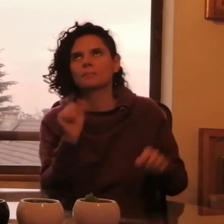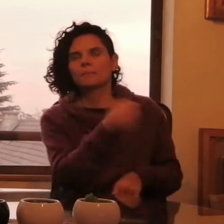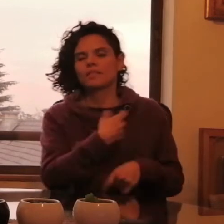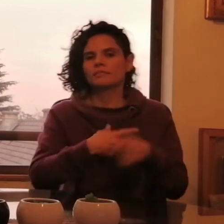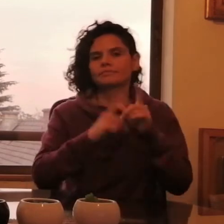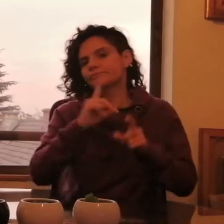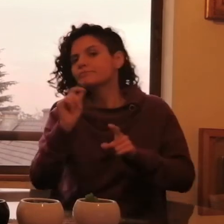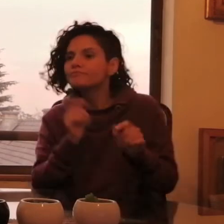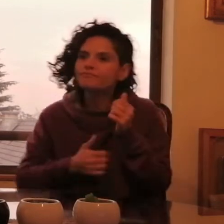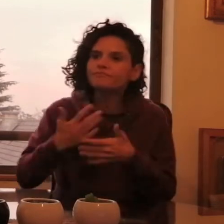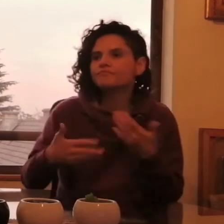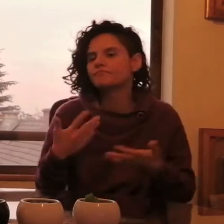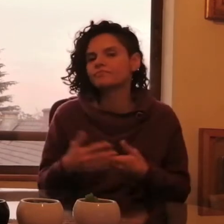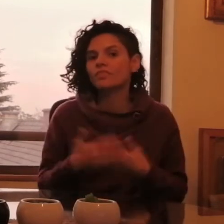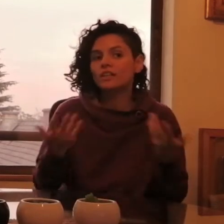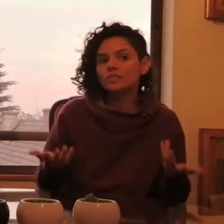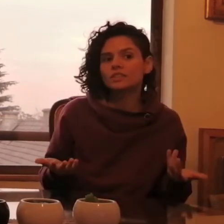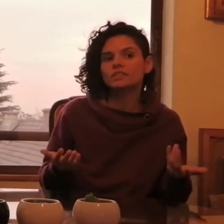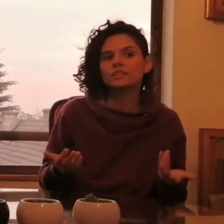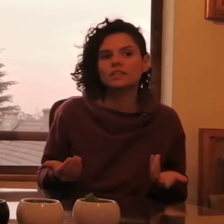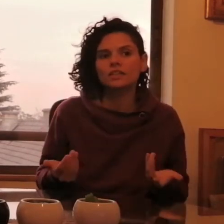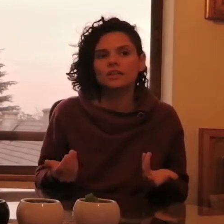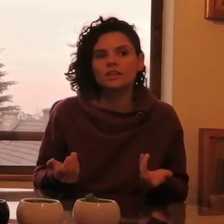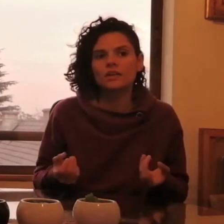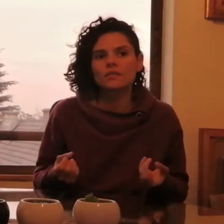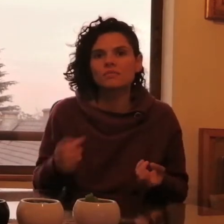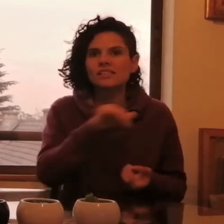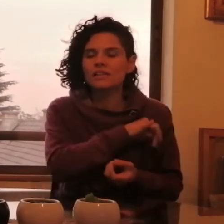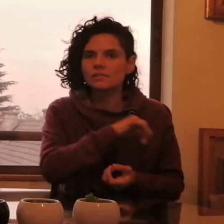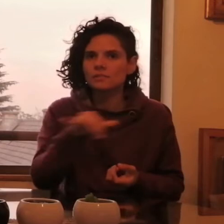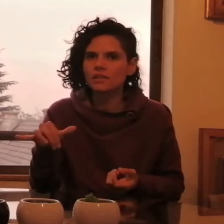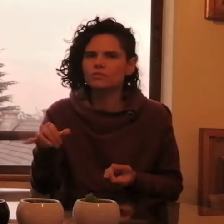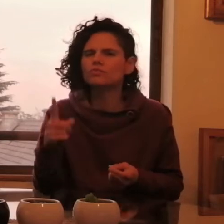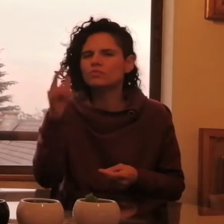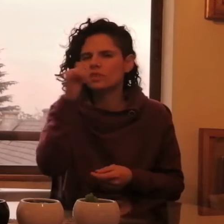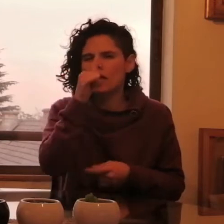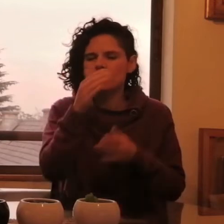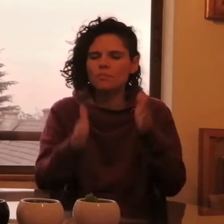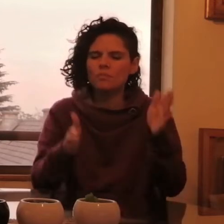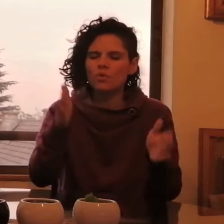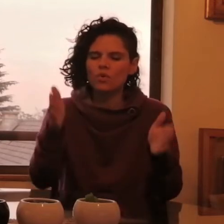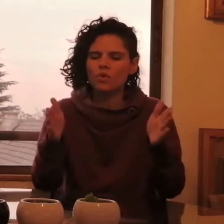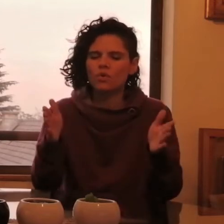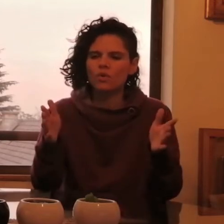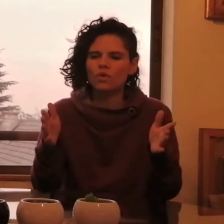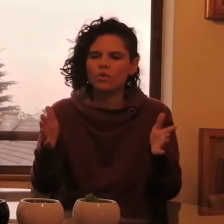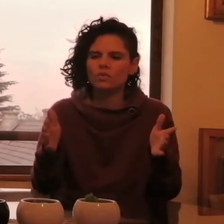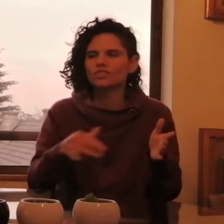entonces bueno después hubo una época de recesión el 97 por ahí